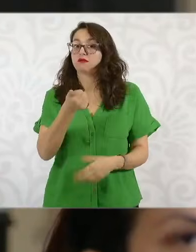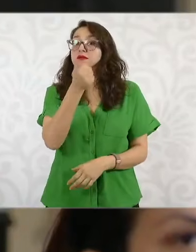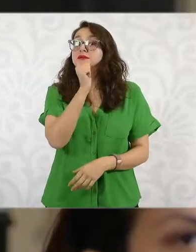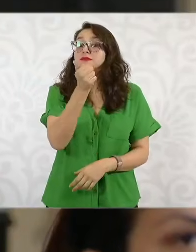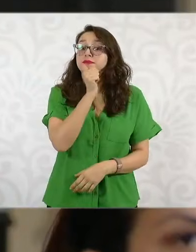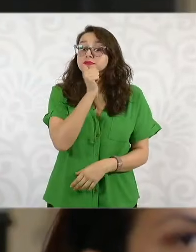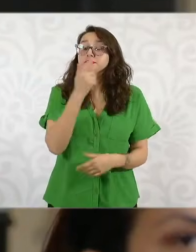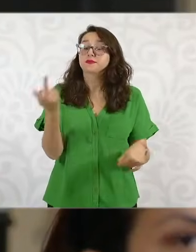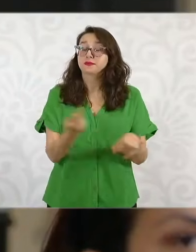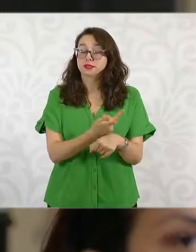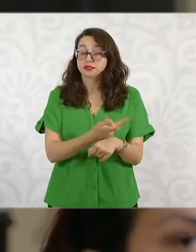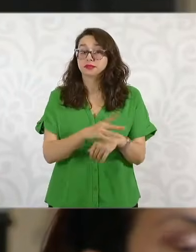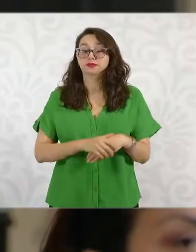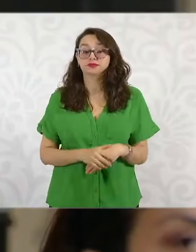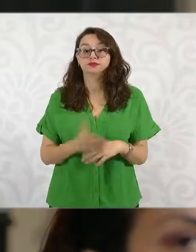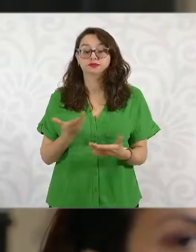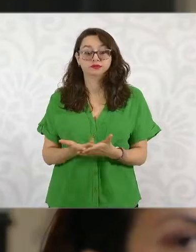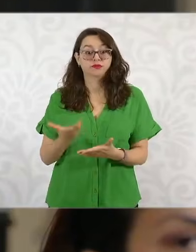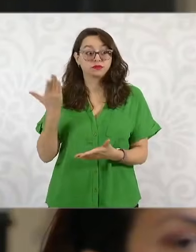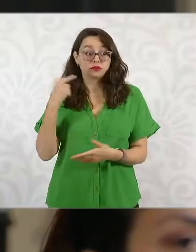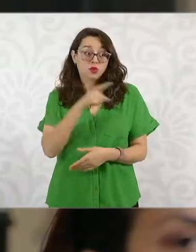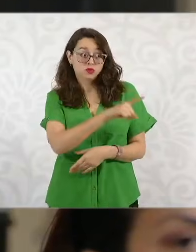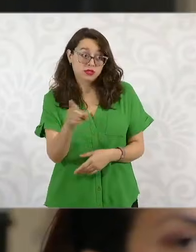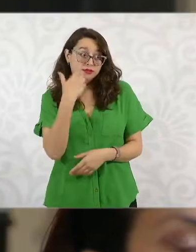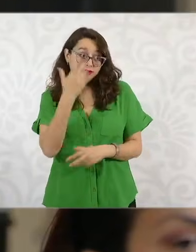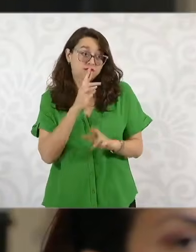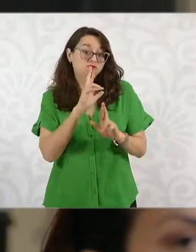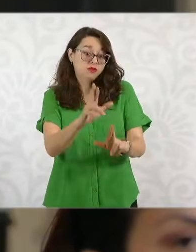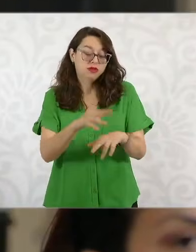el Dr. Kersenovich y si alguien más se quiere unir eh cuáles son estas alanzas. Por ejemplo,